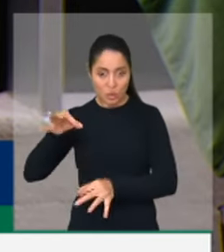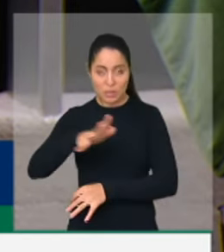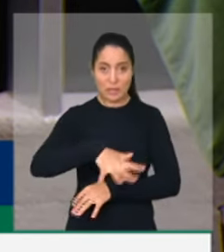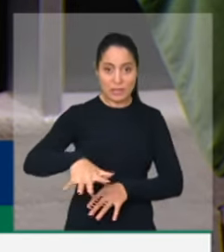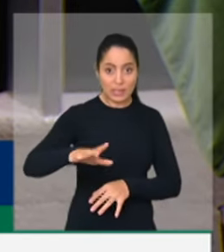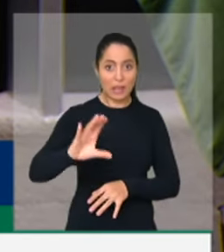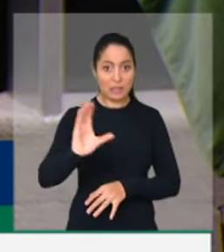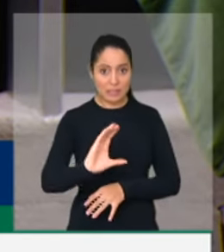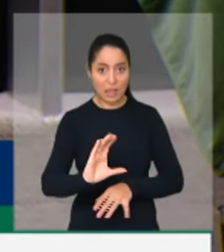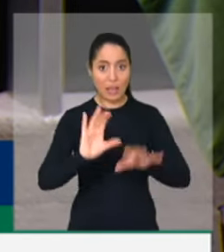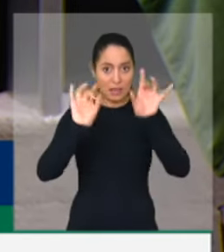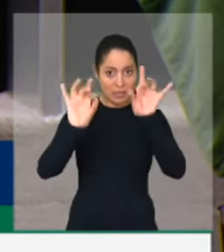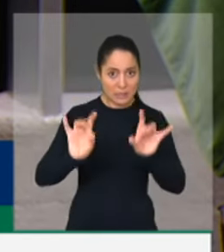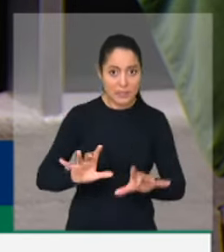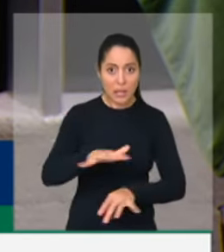MUNDO QUE SE COLOCARAM AO NOSSO LADO MAS, SOBRETUDO, EU